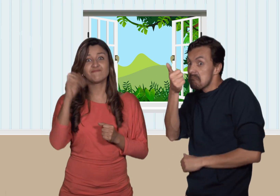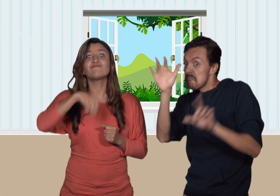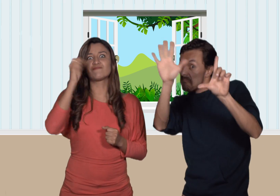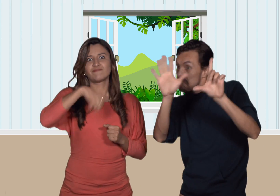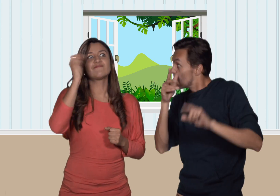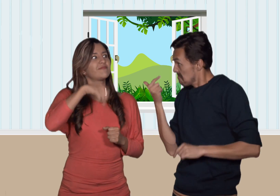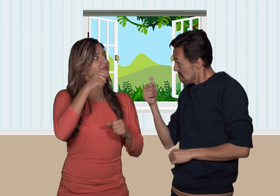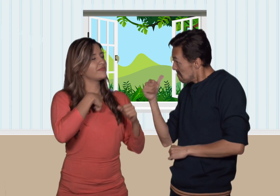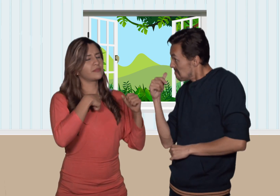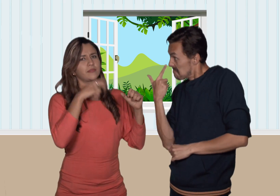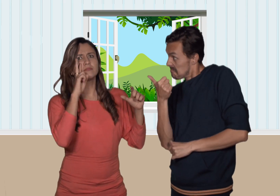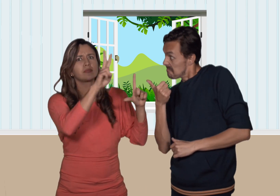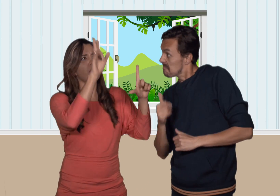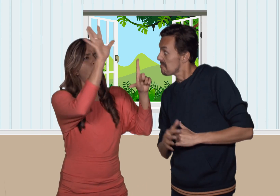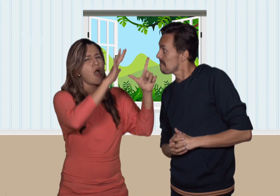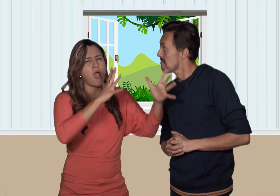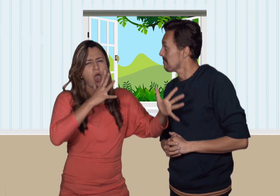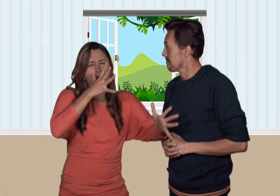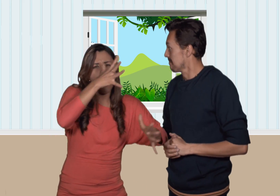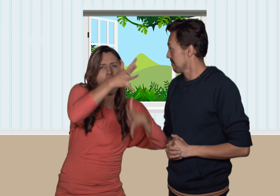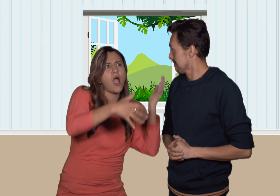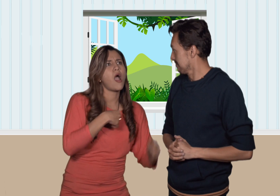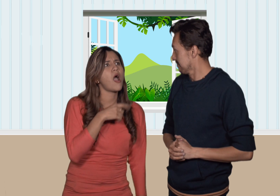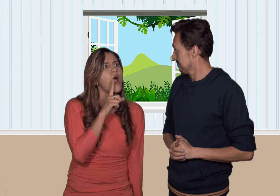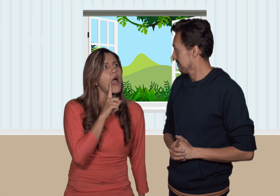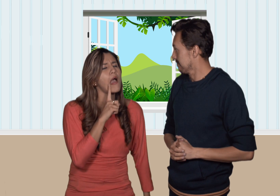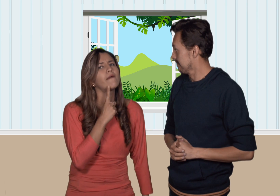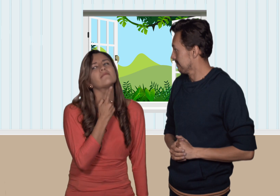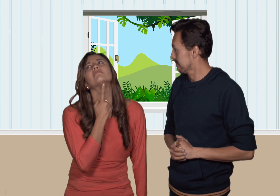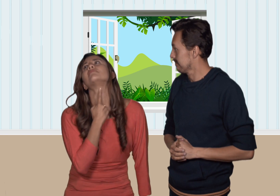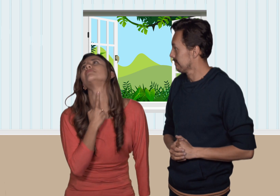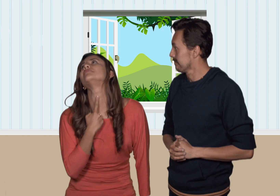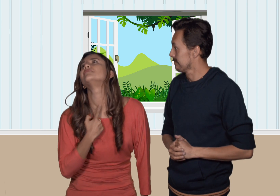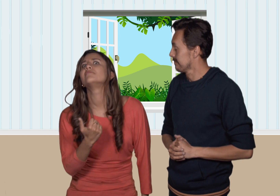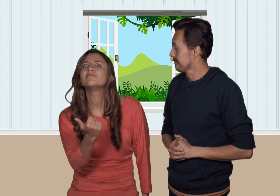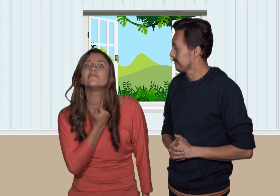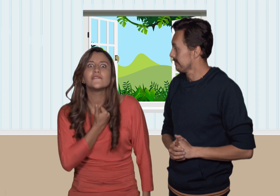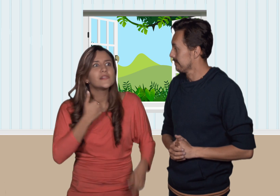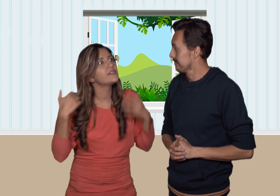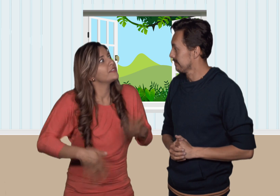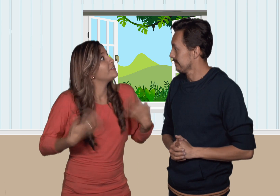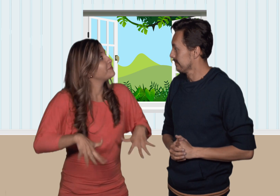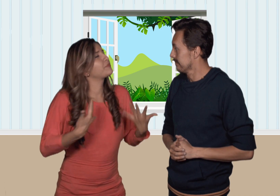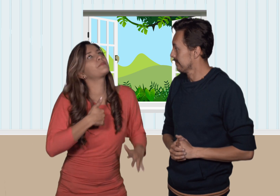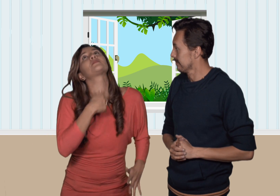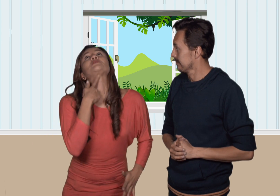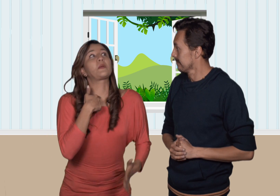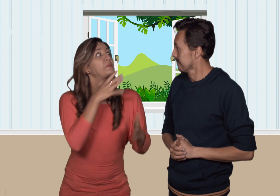Me encantó, me gustó y me emocionó muchísimo.